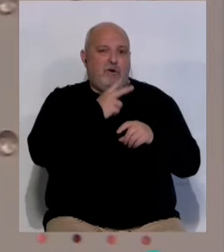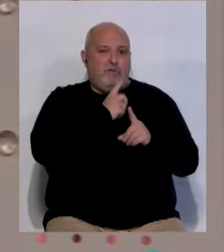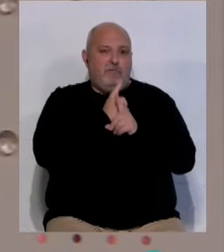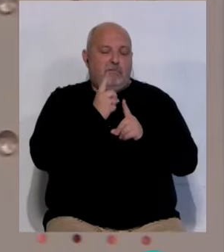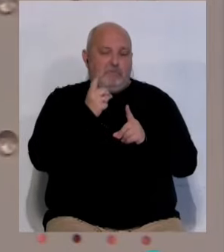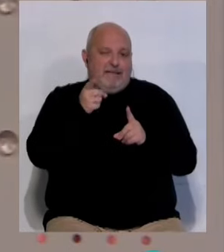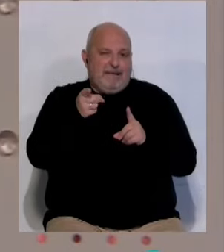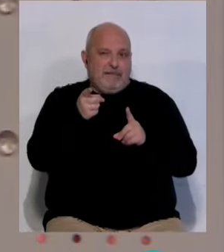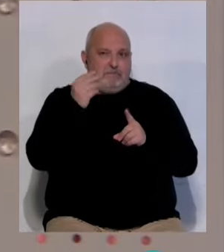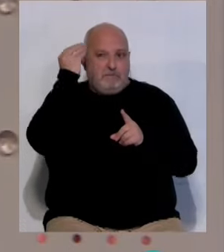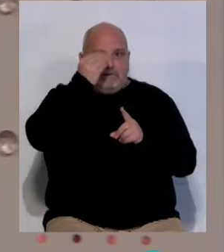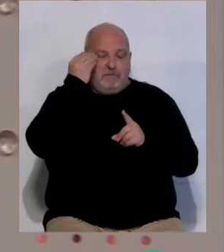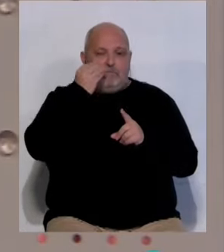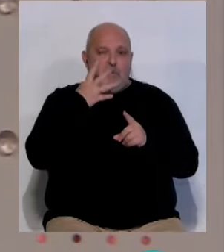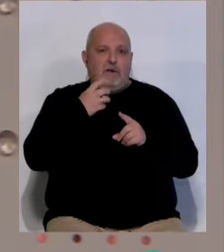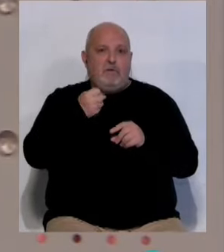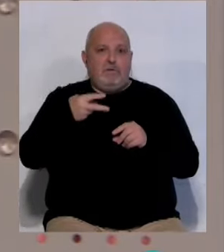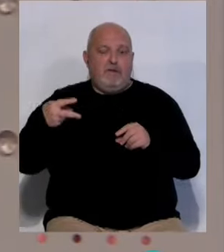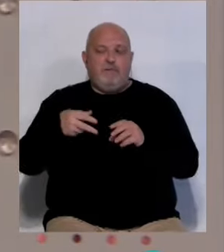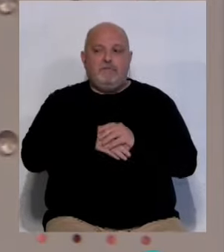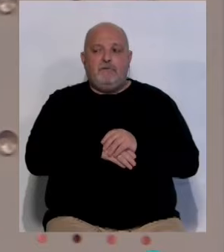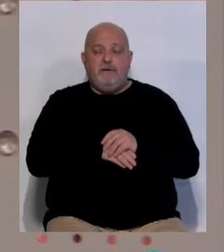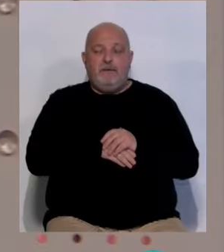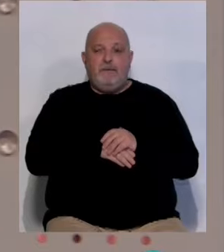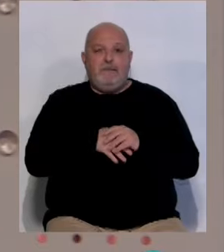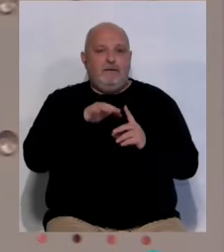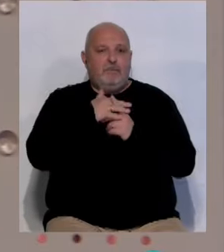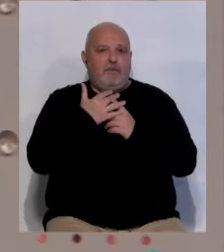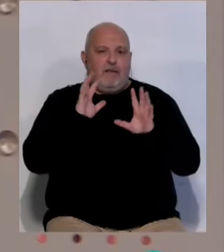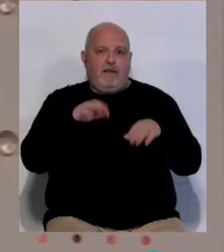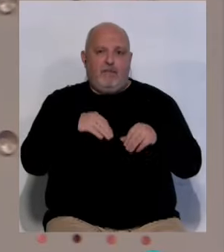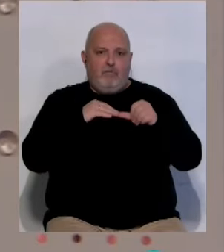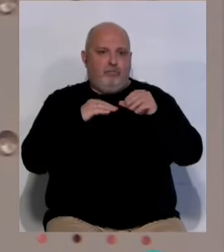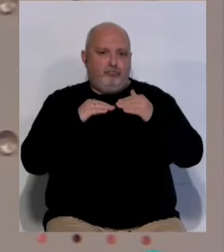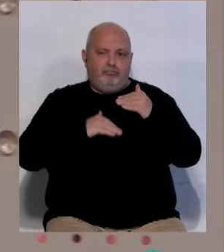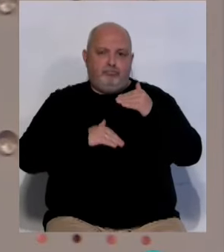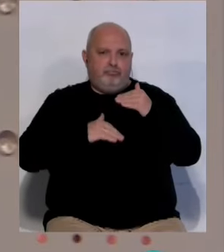todos pensamos que es un buen resultado no pero claro la situación del C y la tabla nos urge ganar